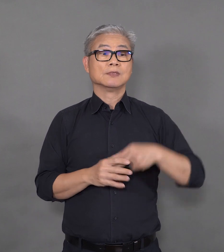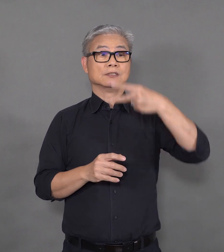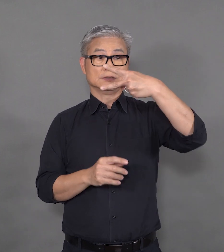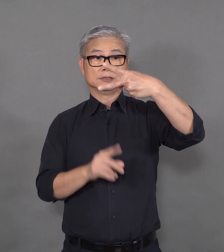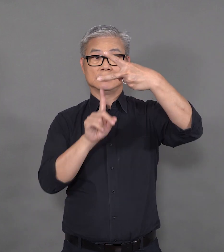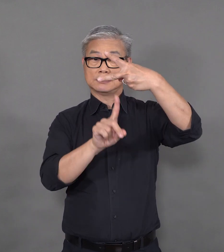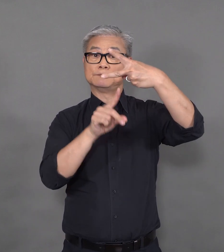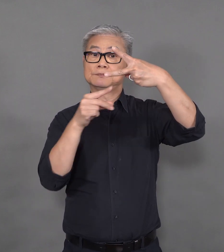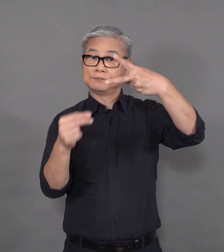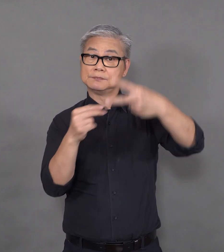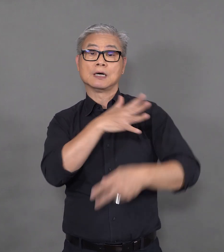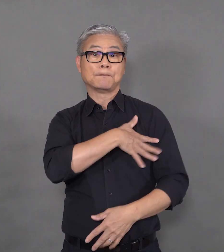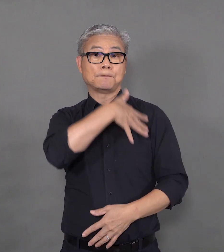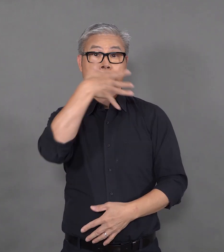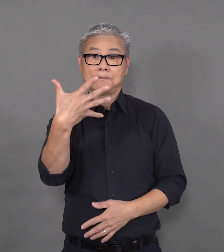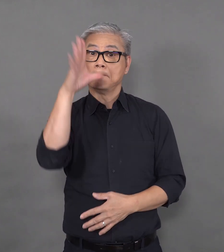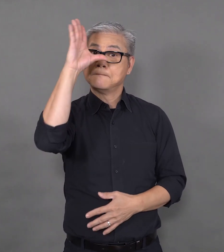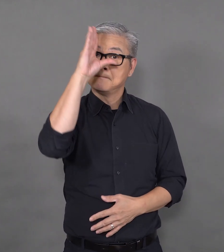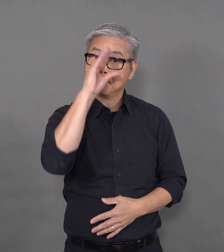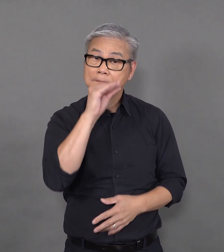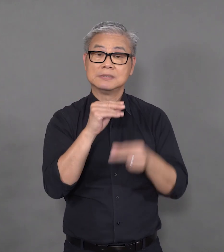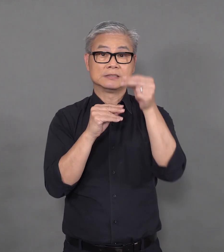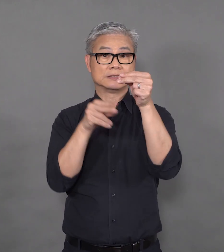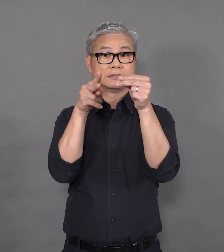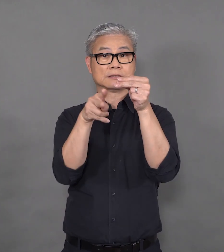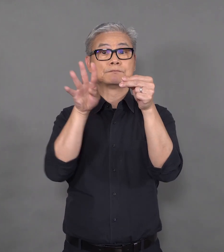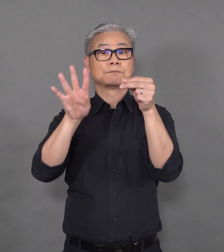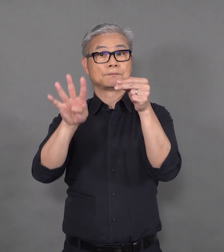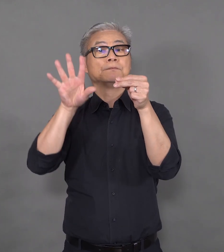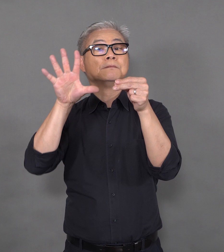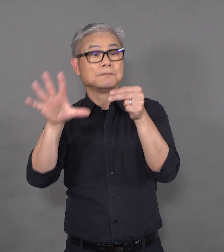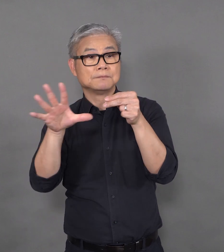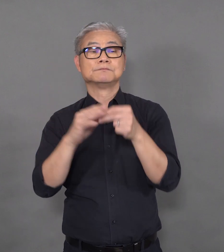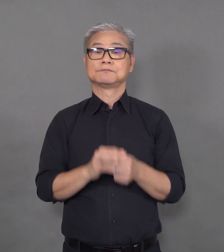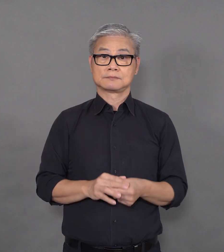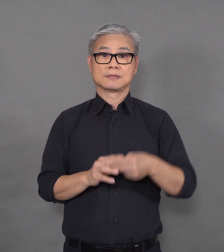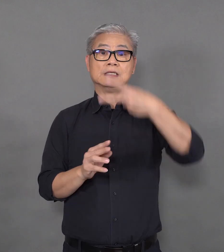其中二月十七日（星期五）晚上7時45分